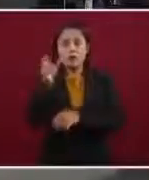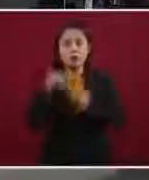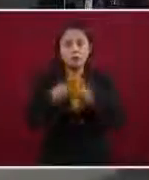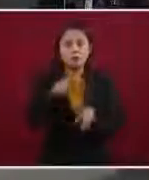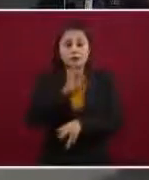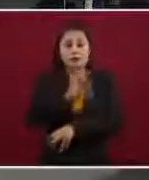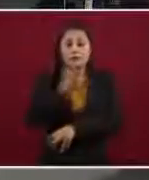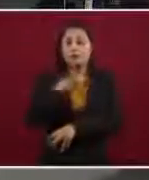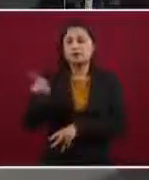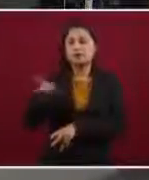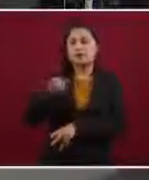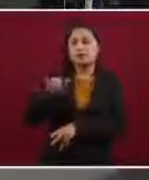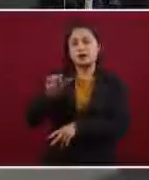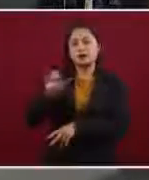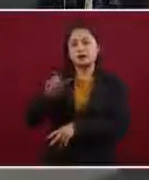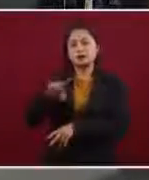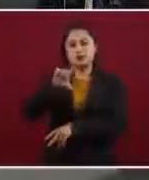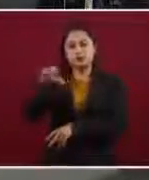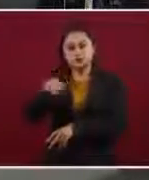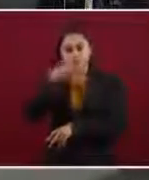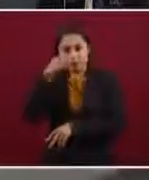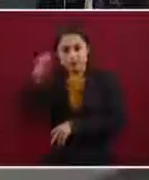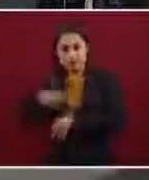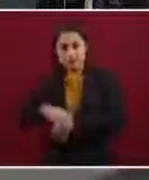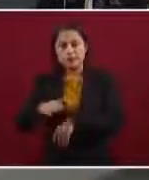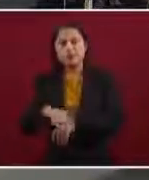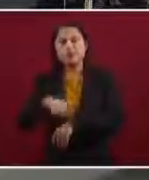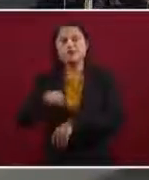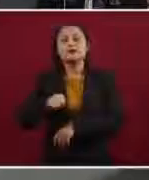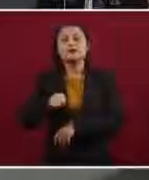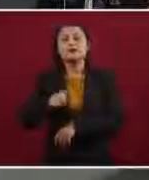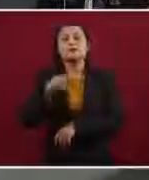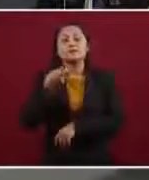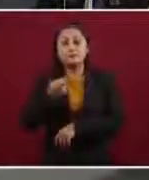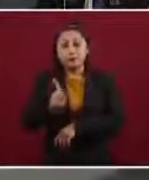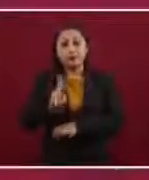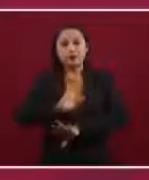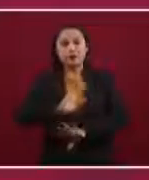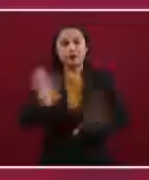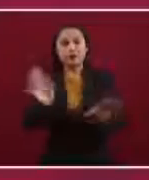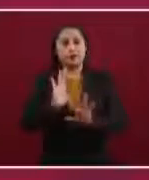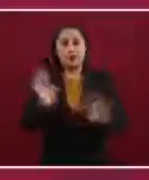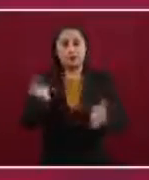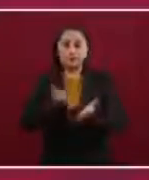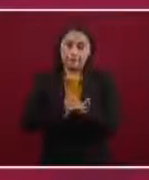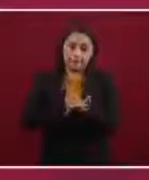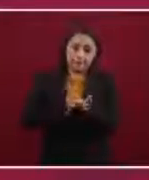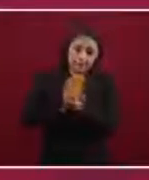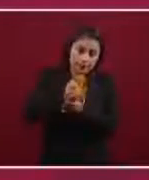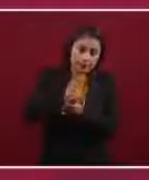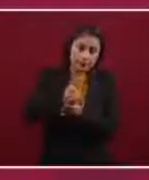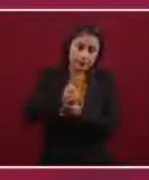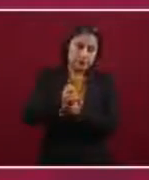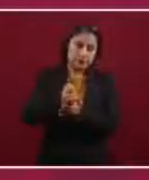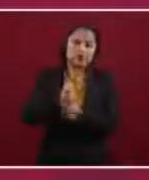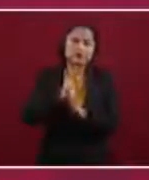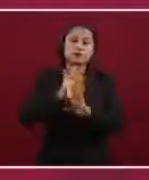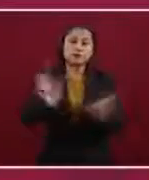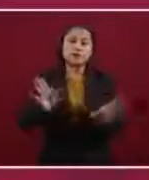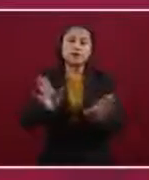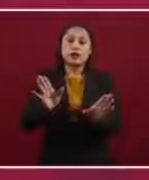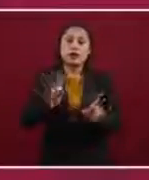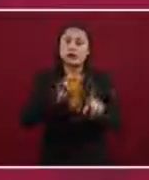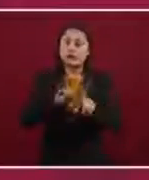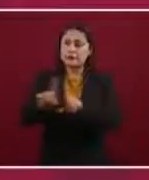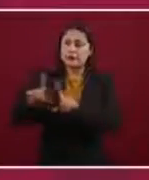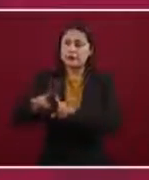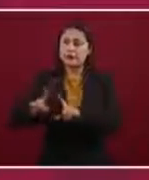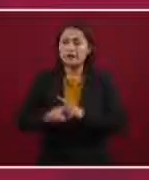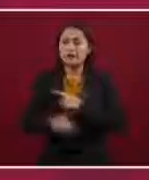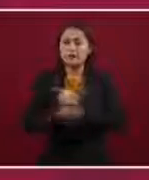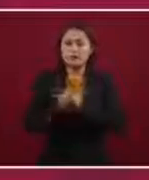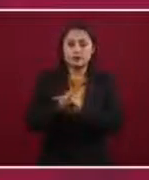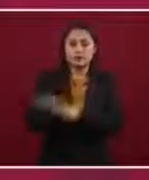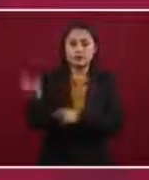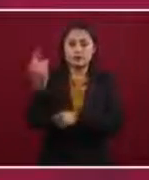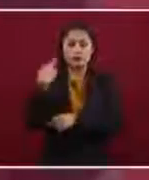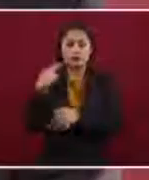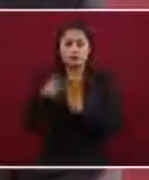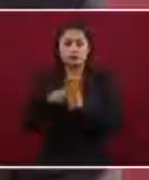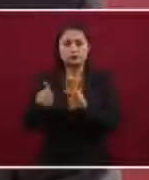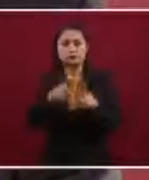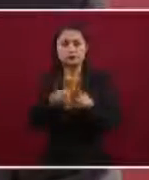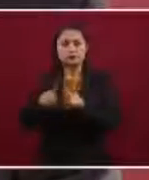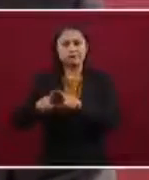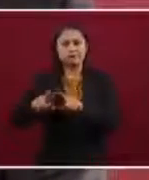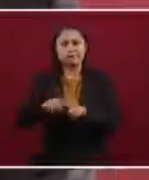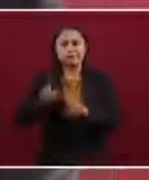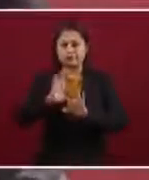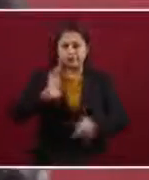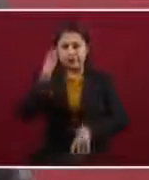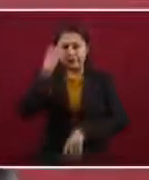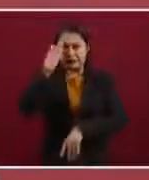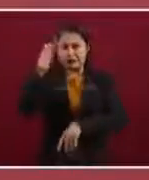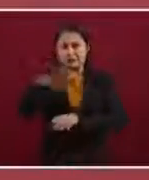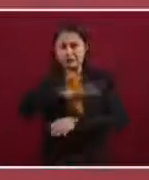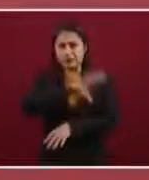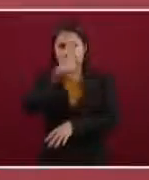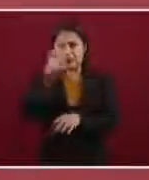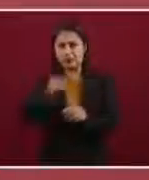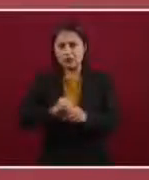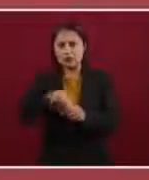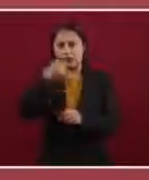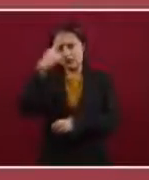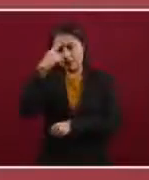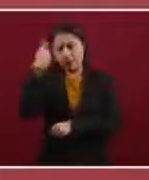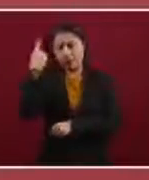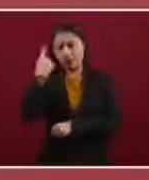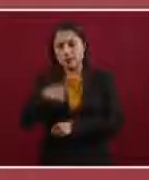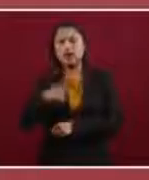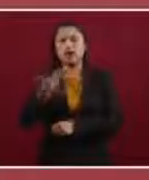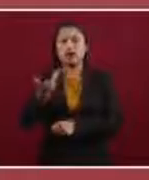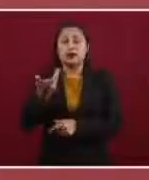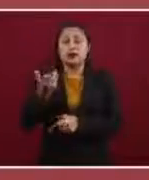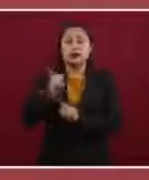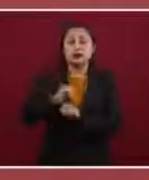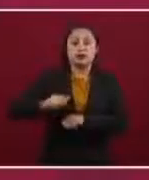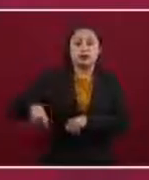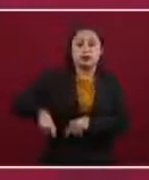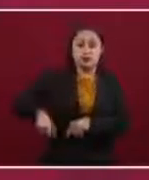La decisión es destinar todos los tiempos, los espacios de publicidad del gobierno, de